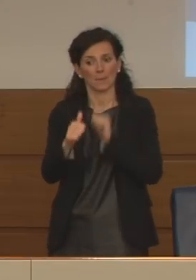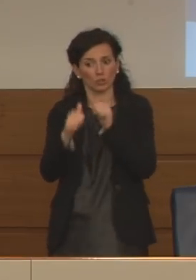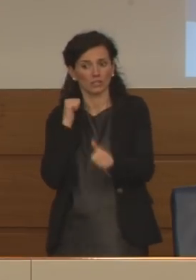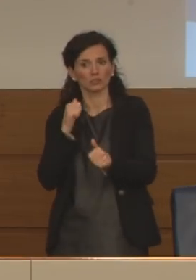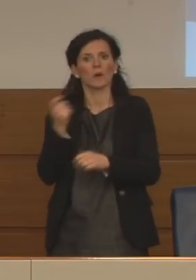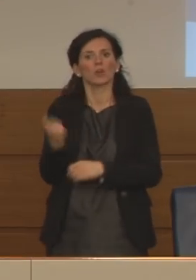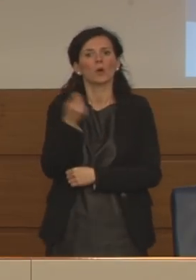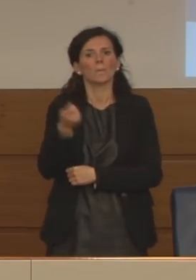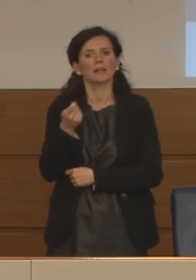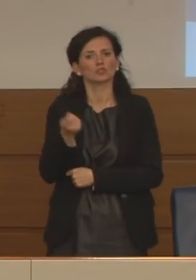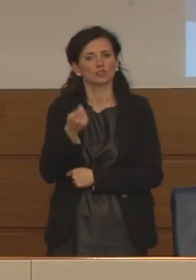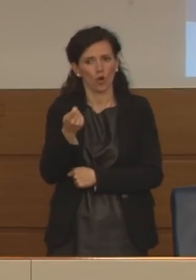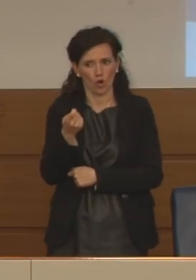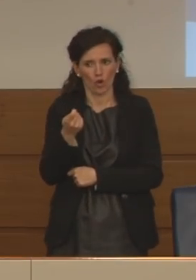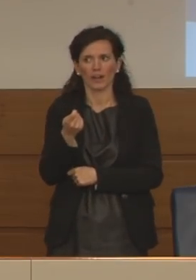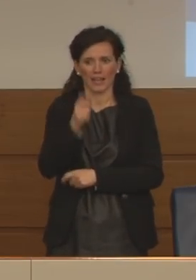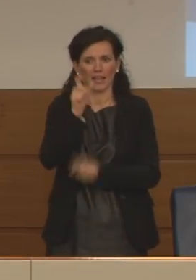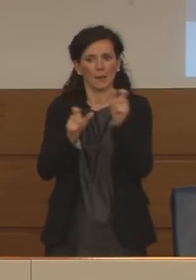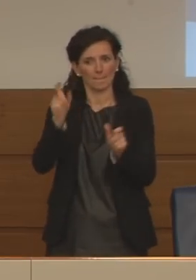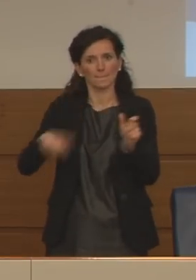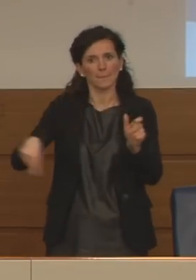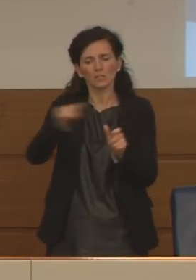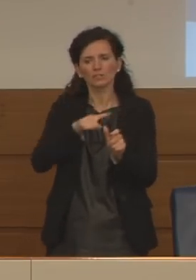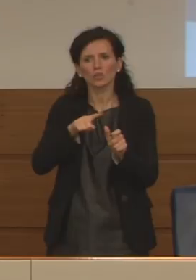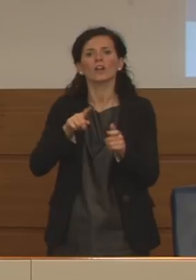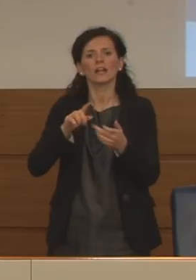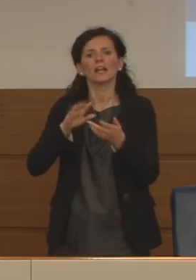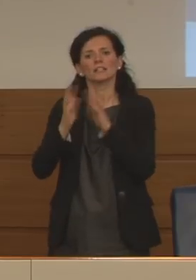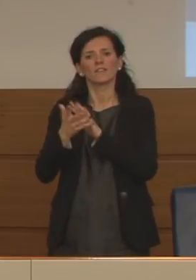in modo da consentire di scaglionare la presenza degli uffici postali.